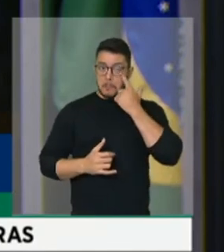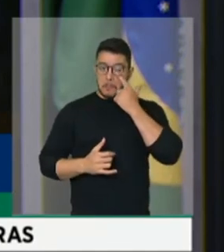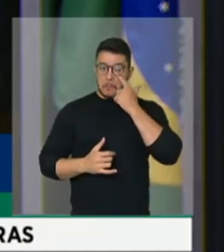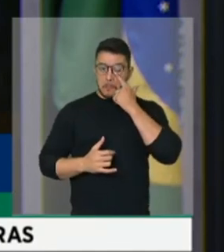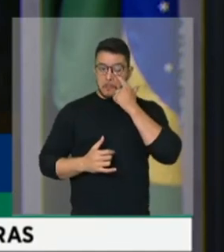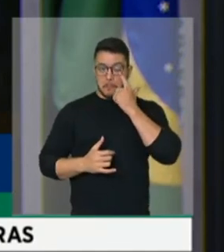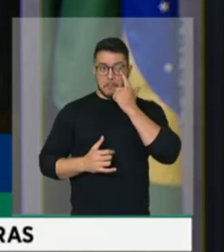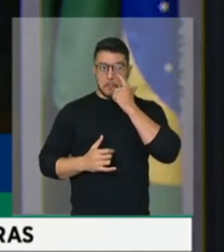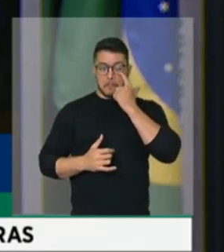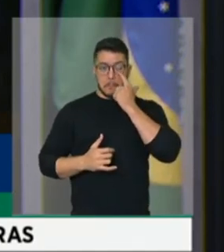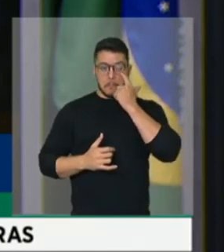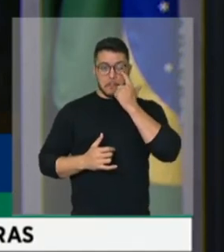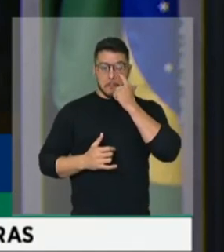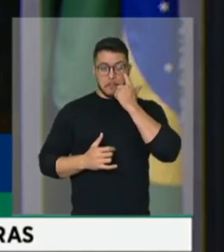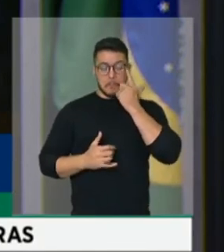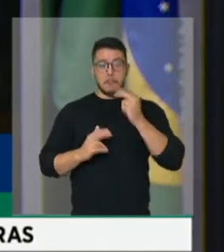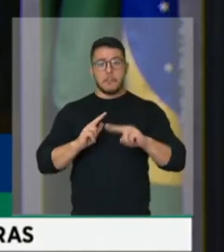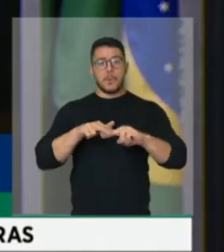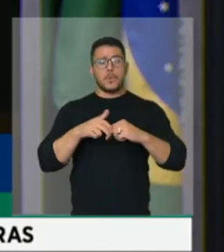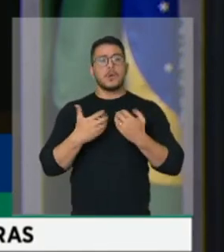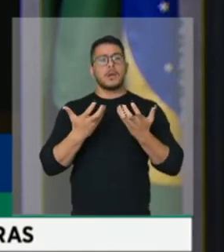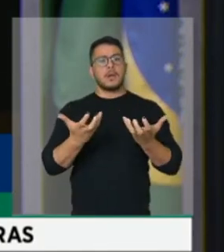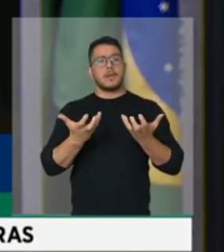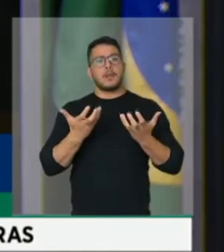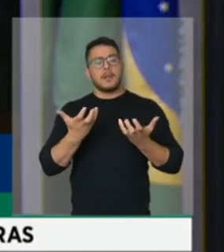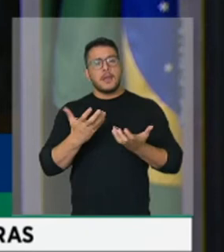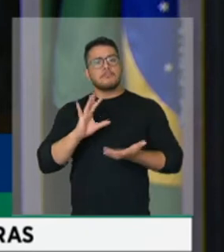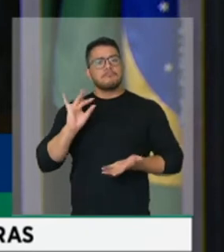PALAVRA DELE É DIGNA DA NOSSA CONFIANÇA, ELA SERIA